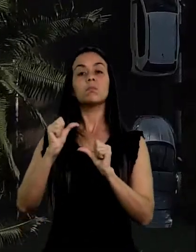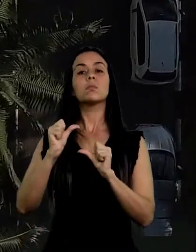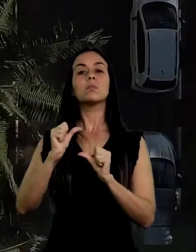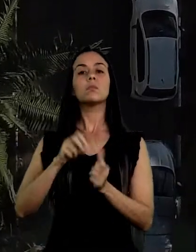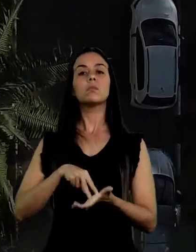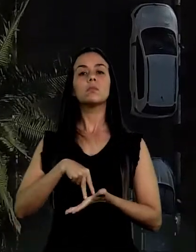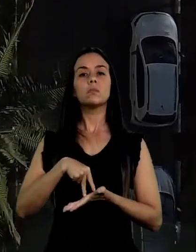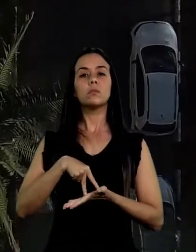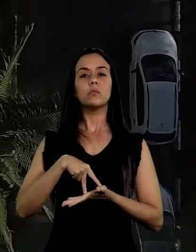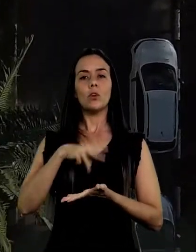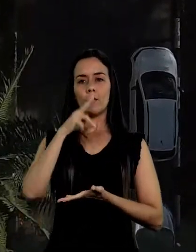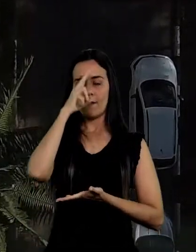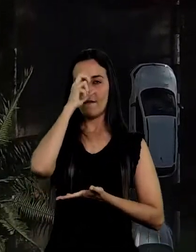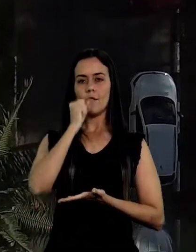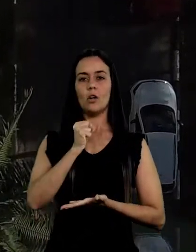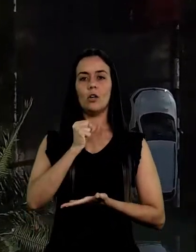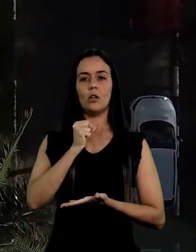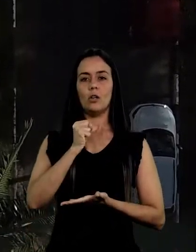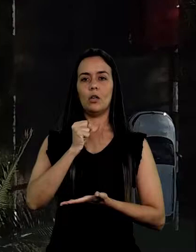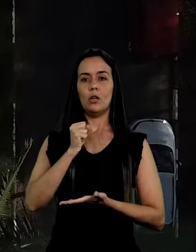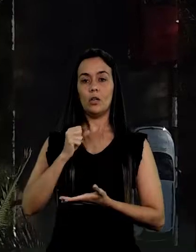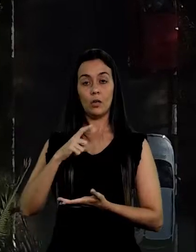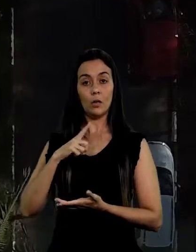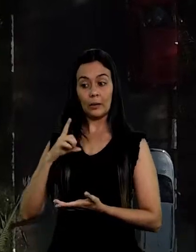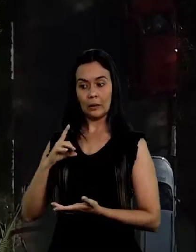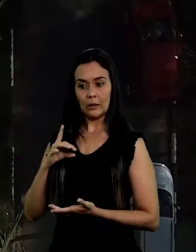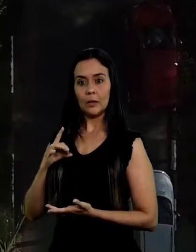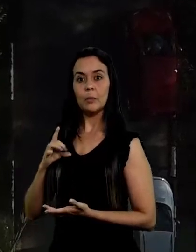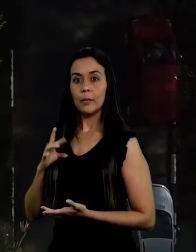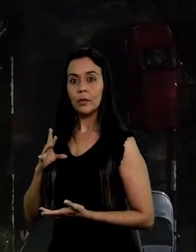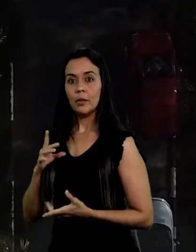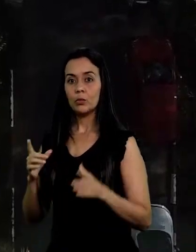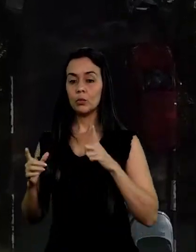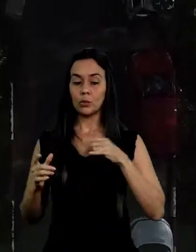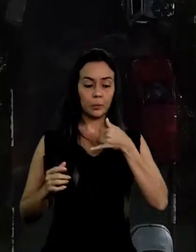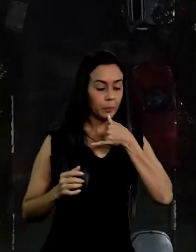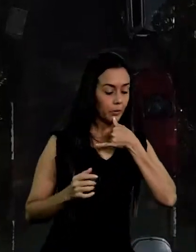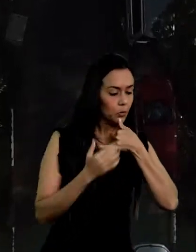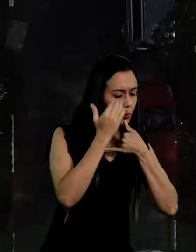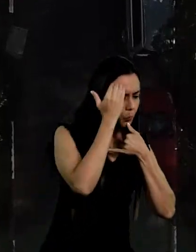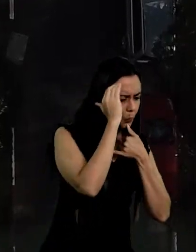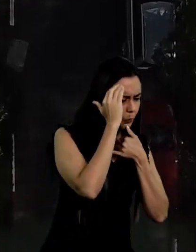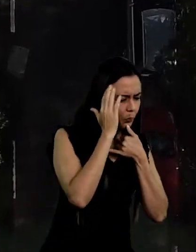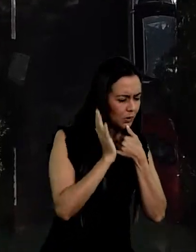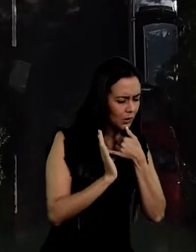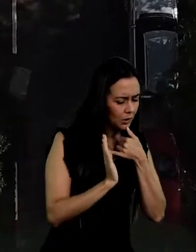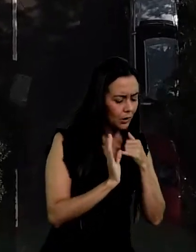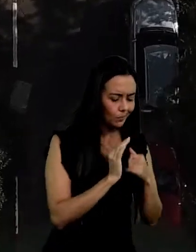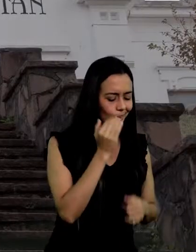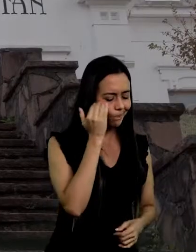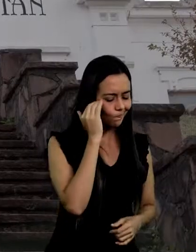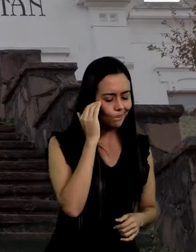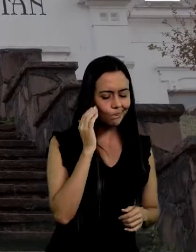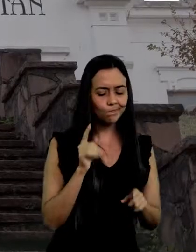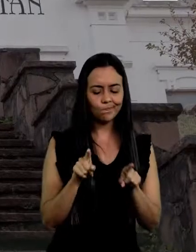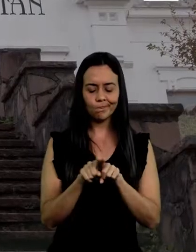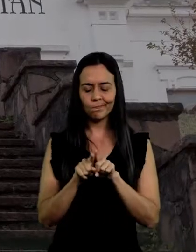Então, assim: o medo faz a gente ver o problema, a tristeza faz a gente entender o problema e a raiva e indignação